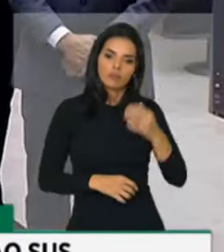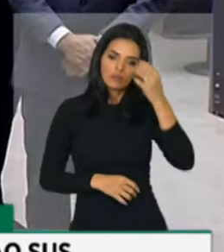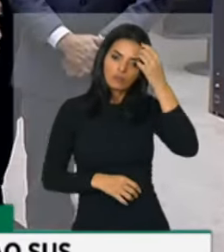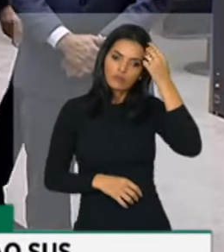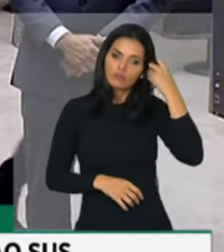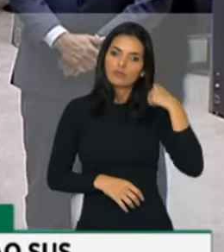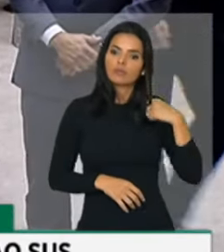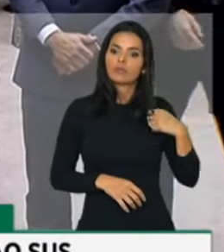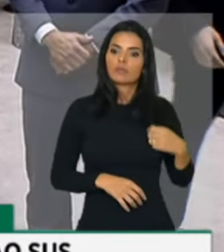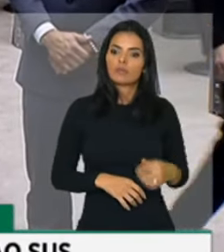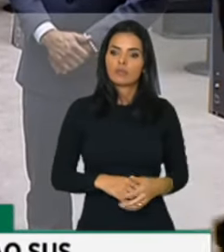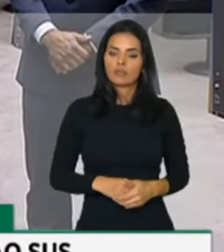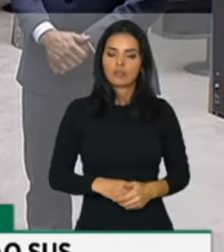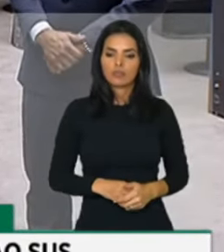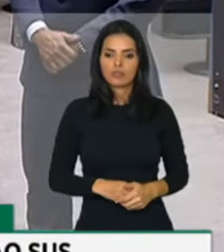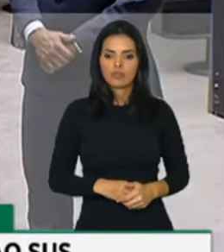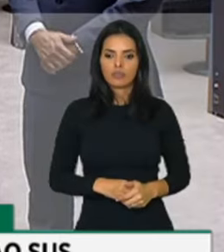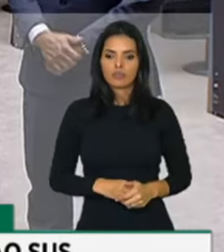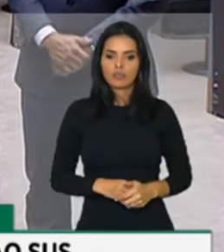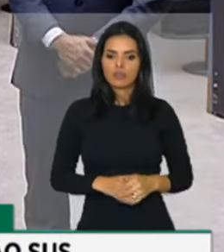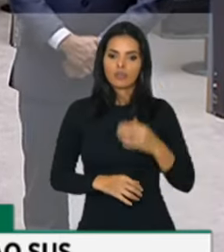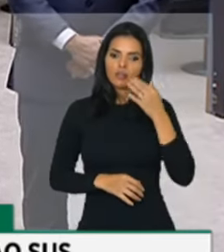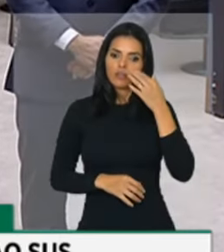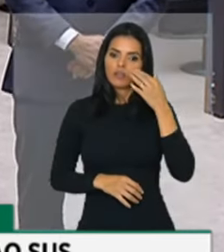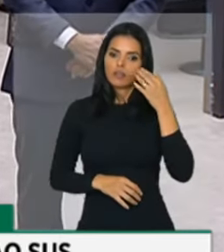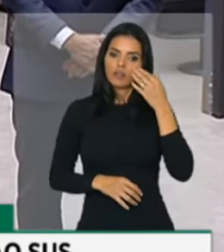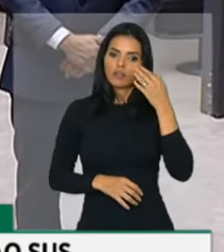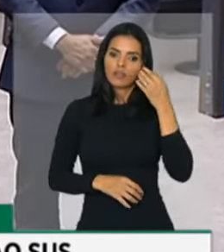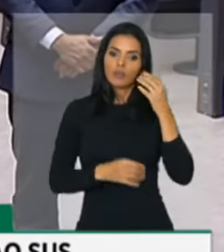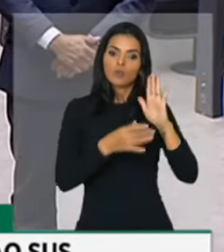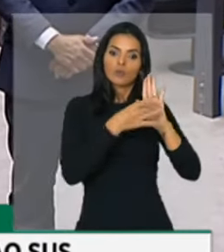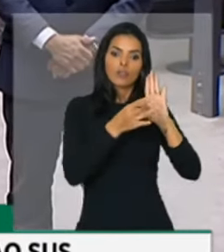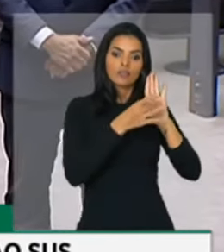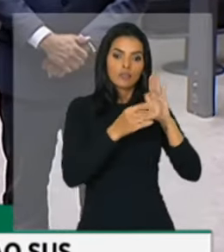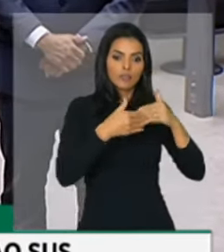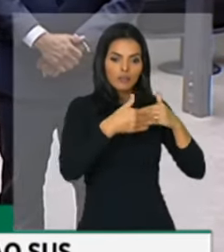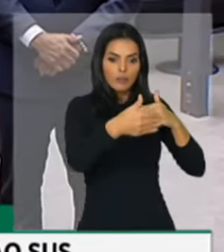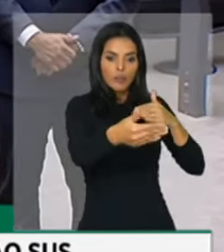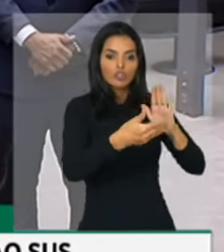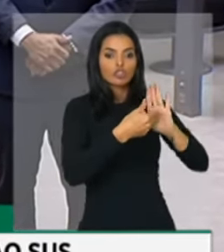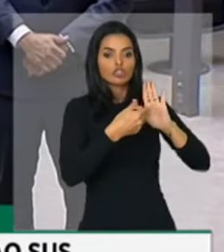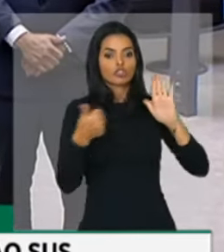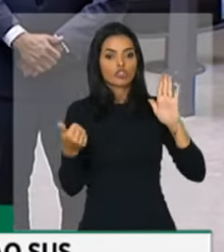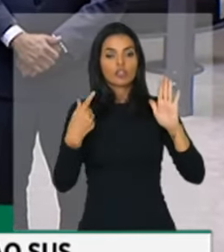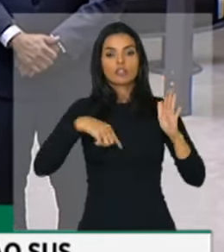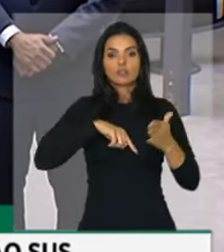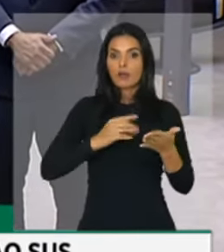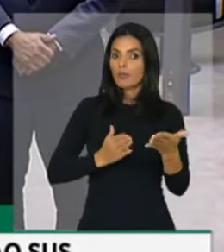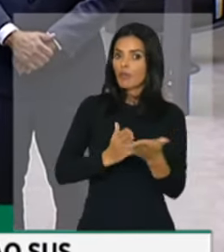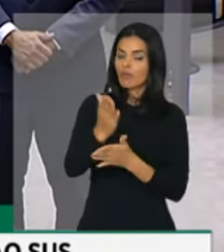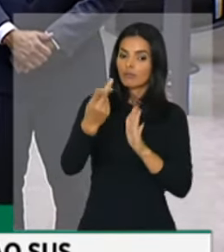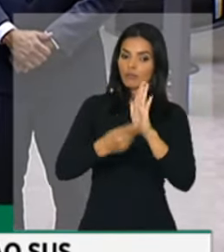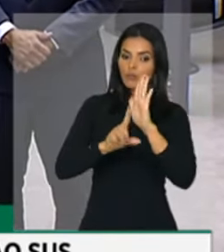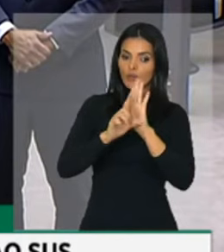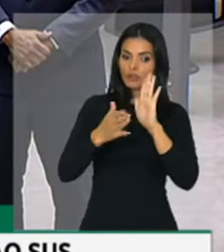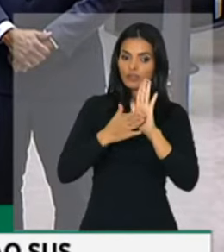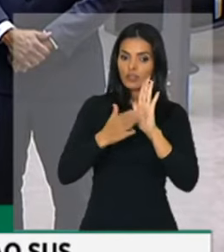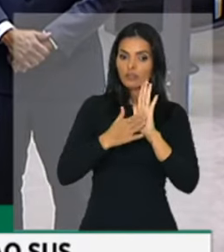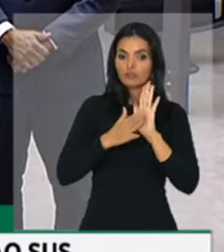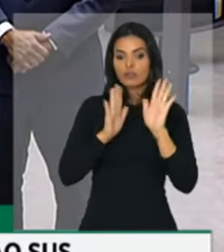RETIRASSE ESSES DESTAQUES SUBSEQUENTES E A GENTE APROVARIA IMEDIATAMENTE ESSE PROJETO. ESSA É A MINHA PROPOSTA, NÃO SEI SE A OPOSIÇÃO ESTÁ DE ACORDO. [PRESIDENTE]: A PROPOSTA DE VOSSA EXCELÊNCIA